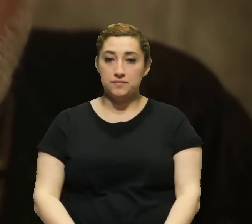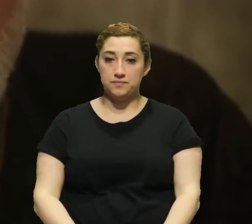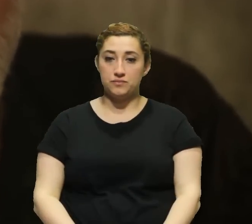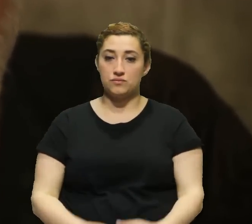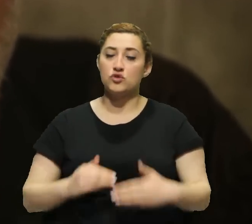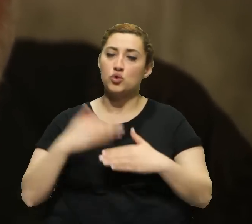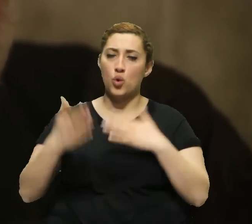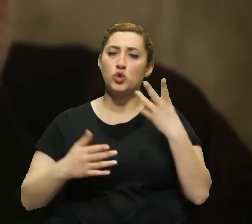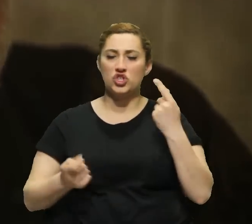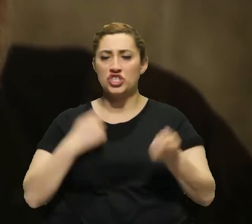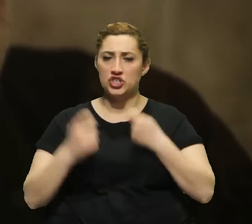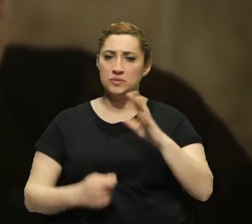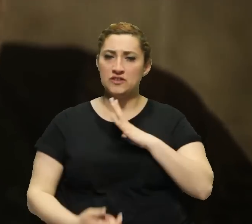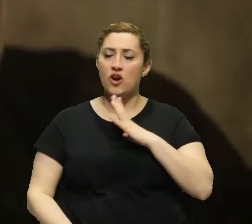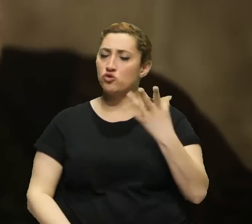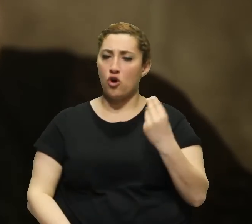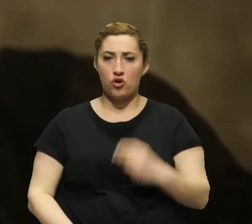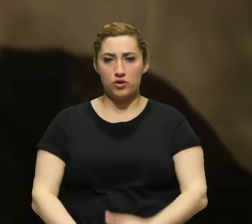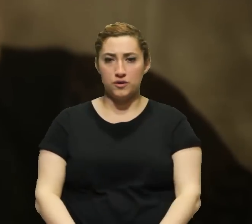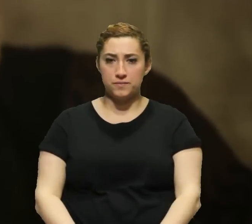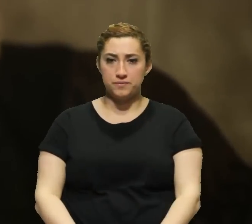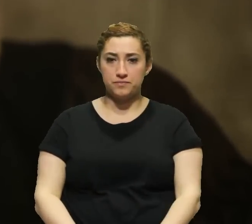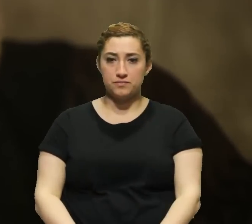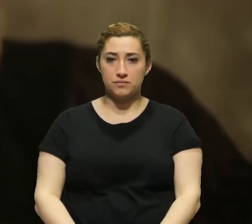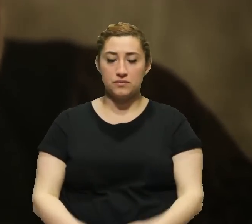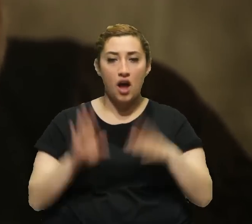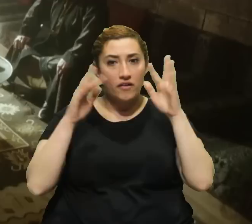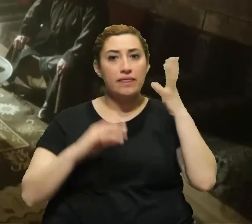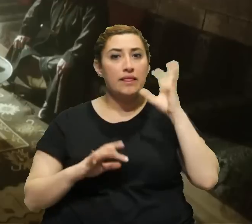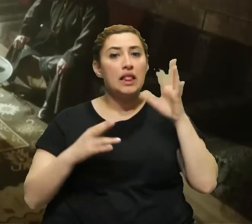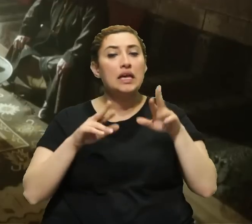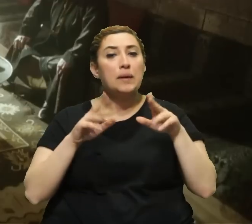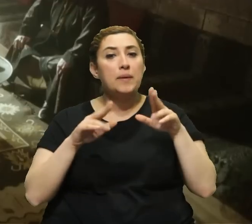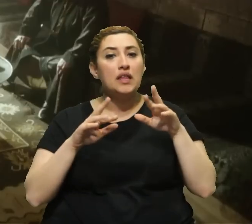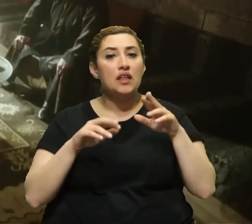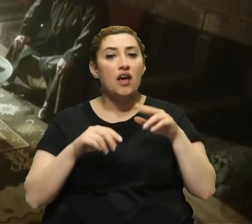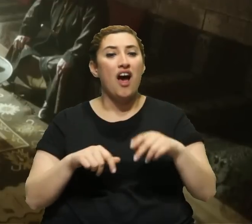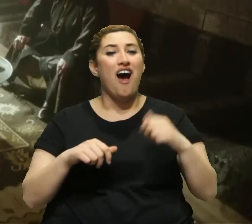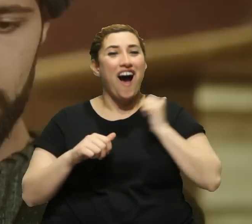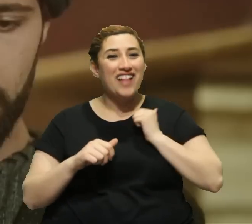...sonra çok işimiz vardır, çok! Hayvan delirmiş gibiydi Bey'im. Sekiz kolcu, dörtnala yetişip tutamadık.